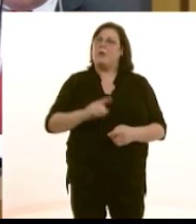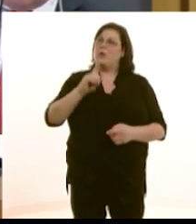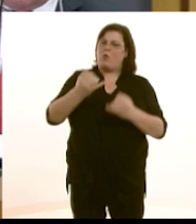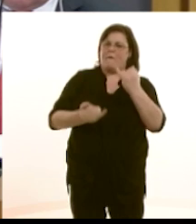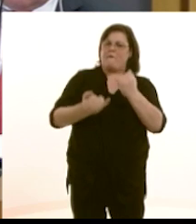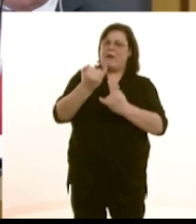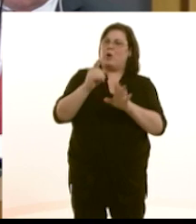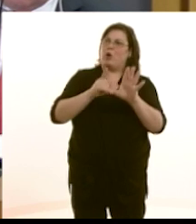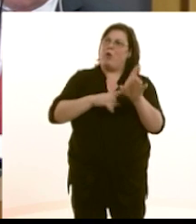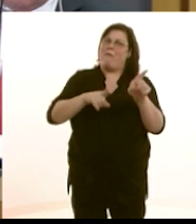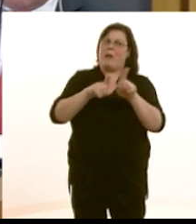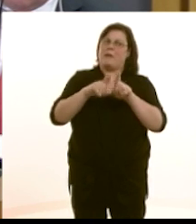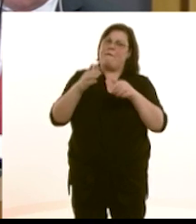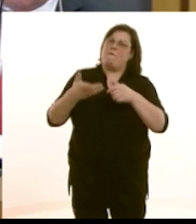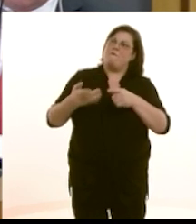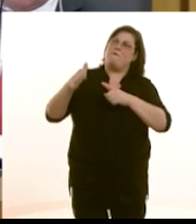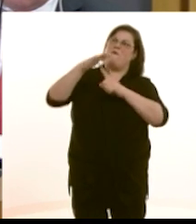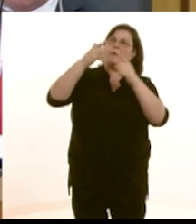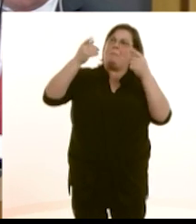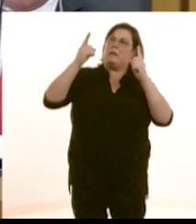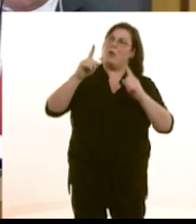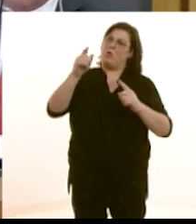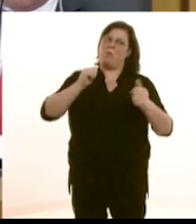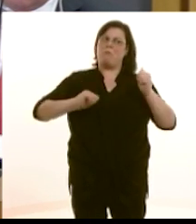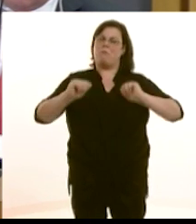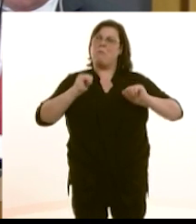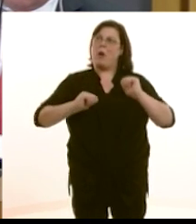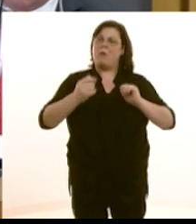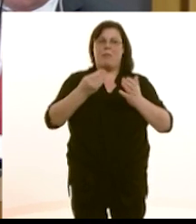oddi ar ymchwil mewn prifysgolion? Onid yw hynnyín dangos bod eich polisi cyllido prifysgolion